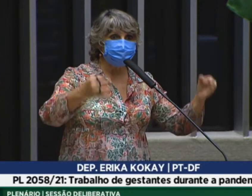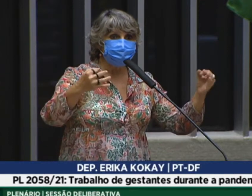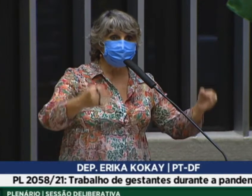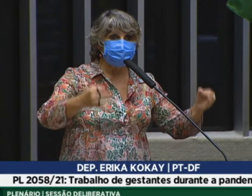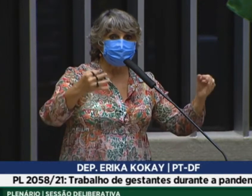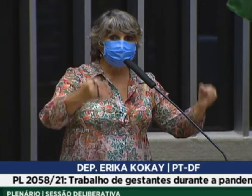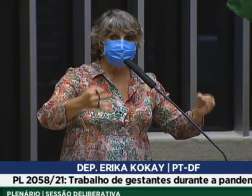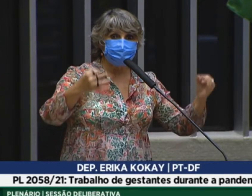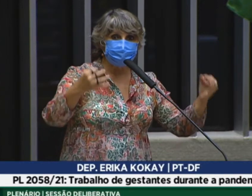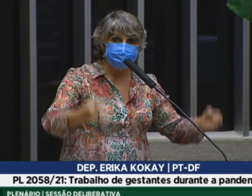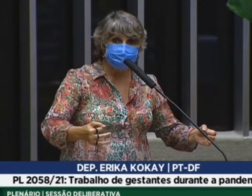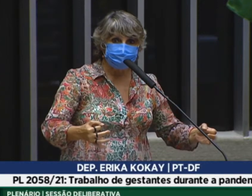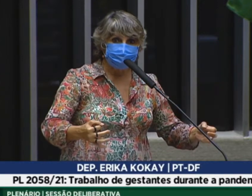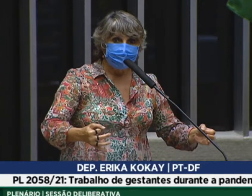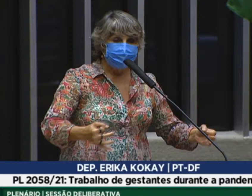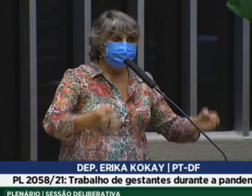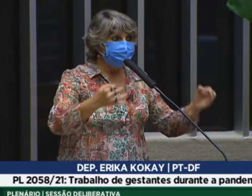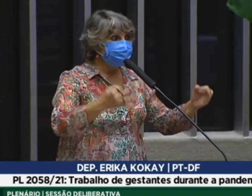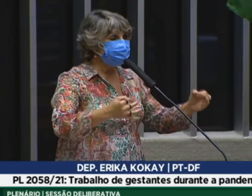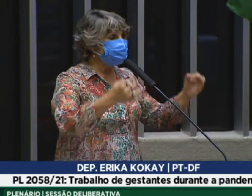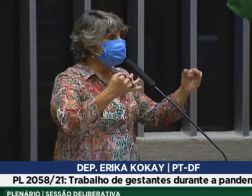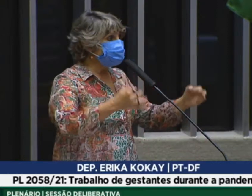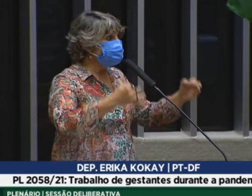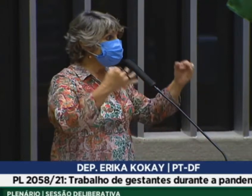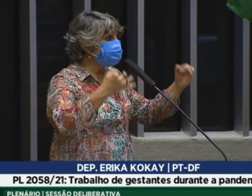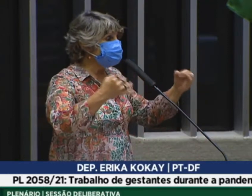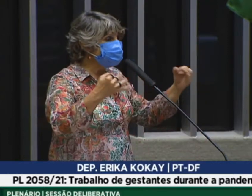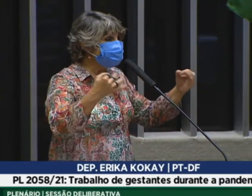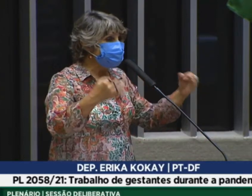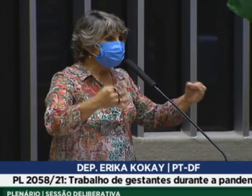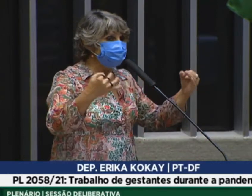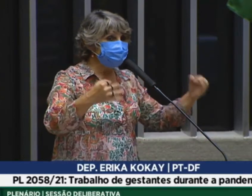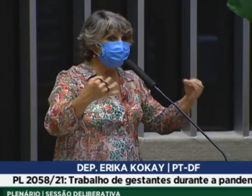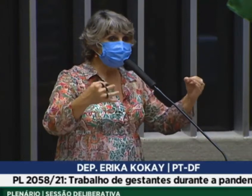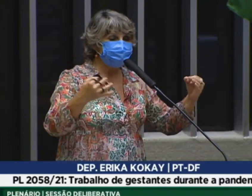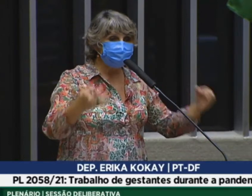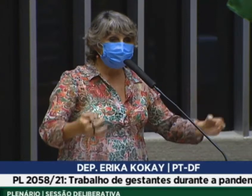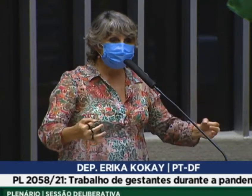NESTE PAÍS. GRÁVIDAS TÊM ESTABILIDADE NESTE PAÍS. GRÁ VIDAS, PORTANTO, TÊM SEU